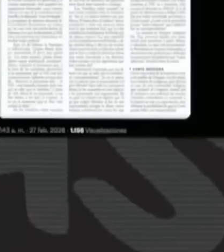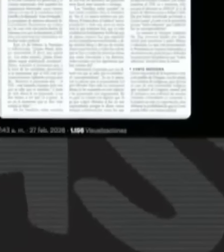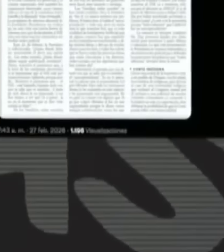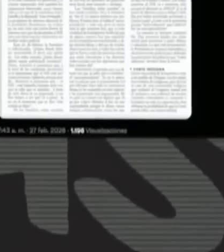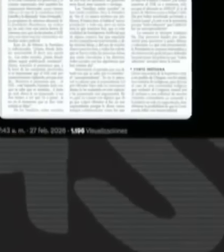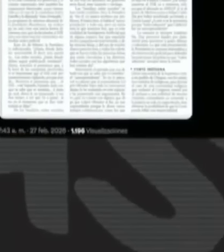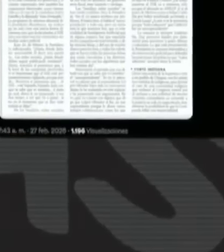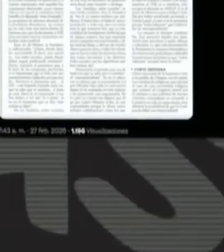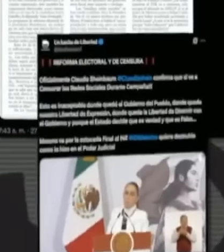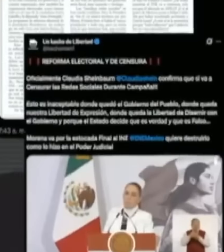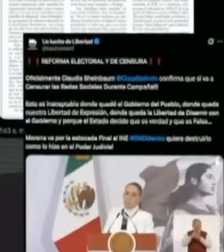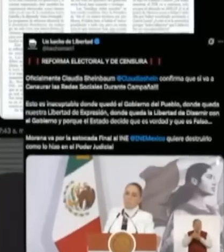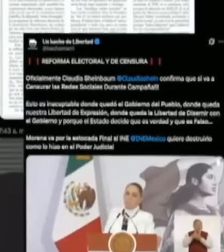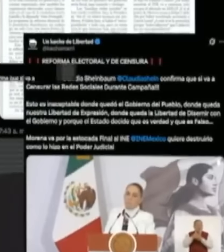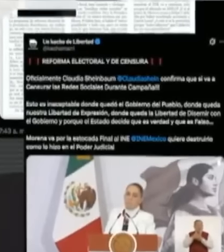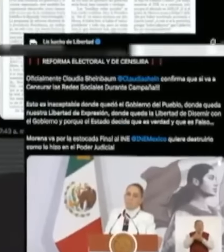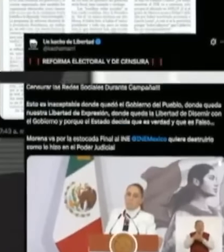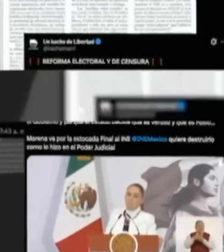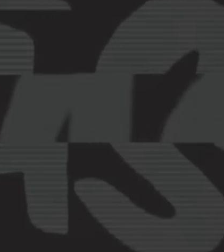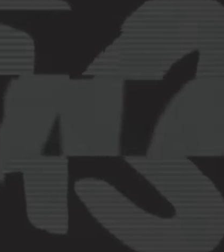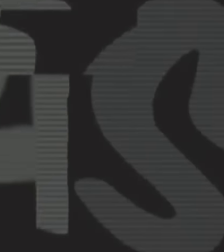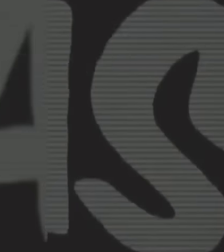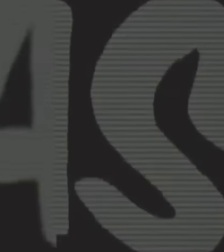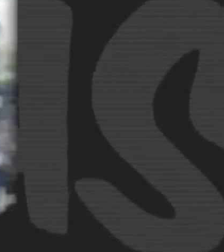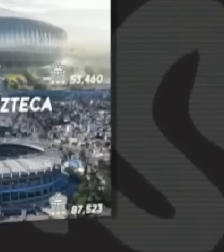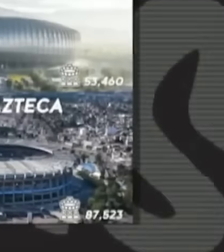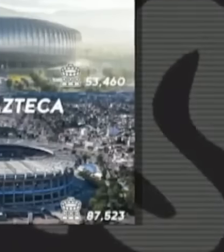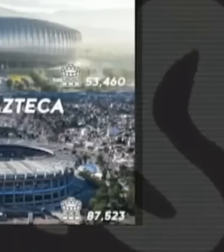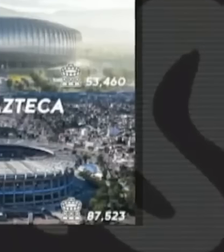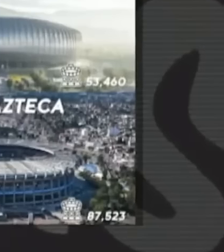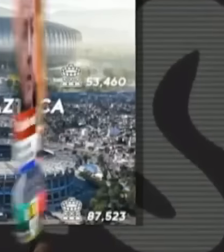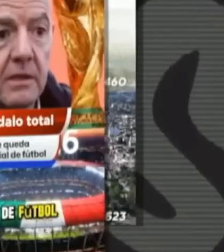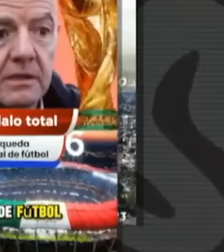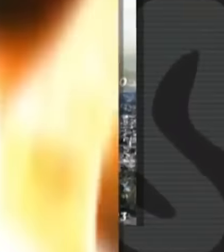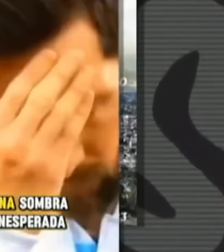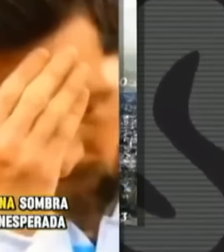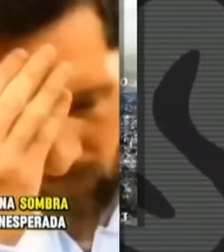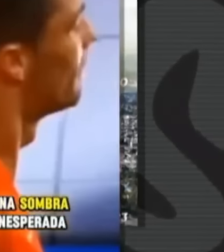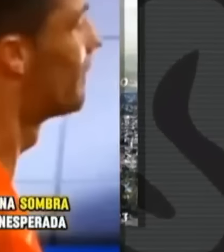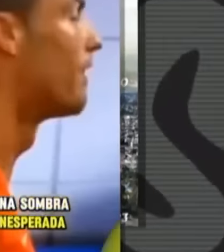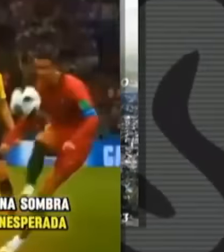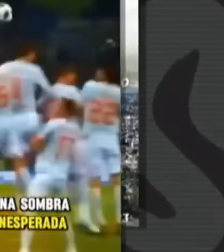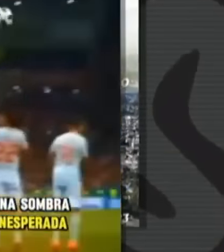con la reforma electoral, la presunta cancelación de México como sede de la Copa del Mundo 2026 y un